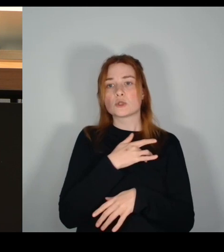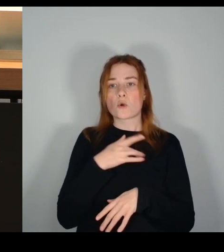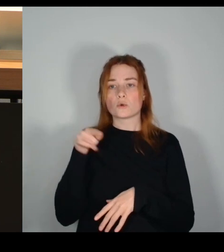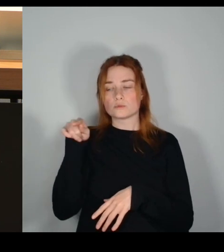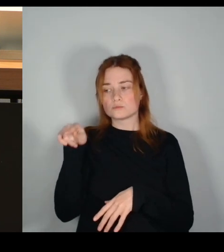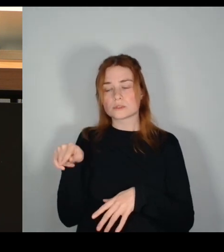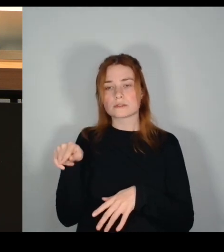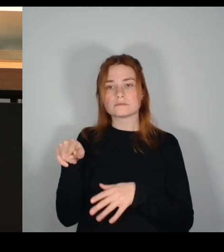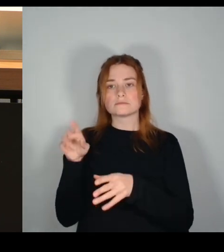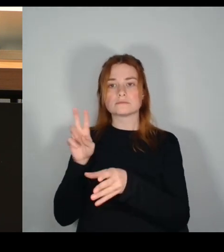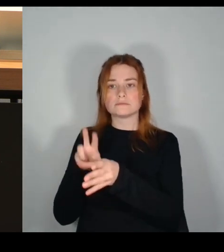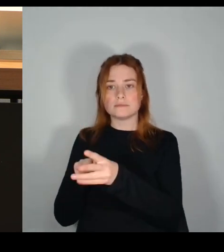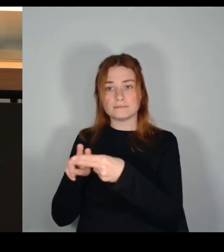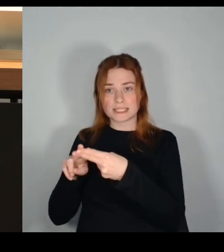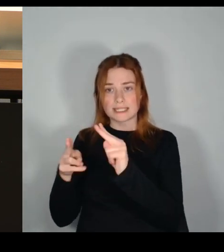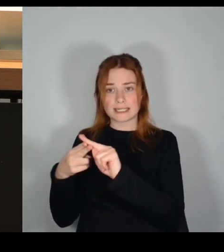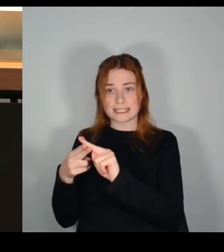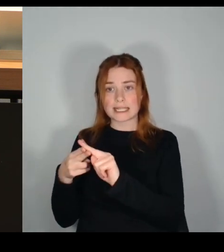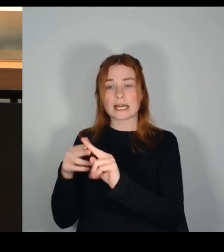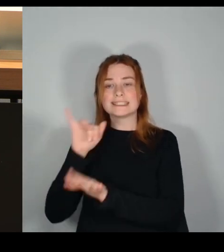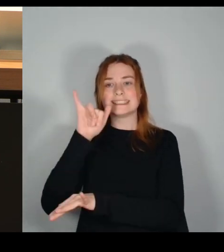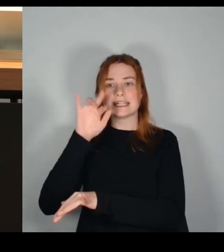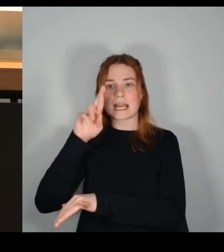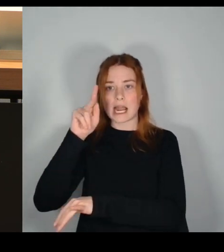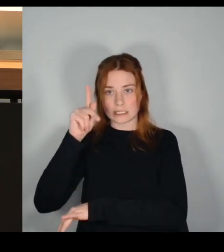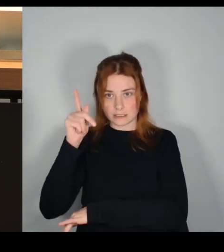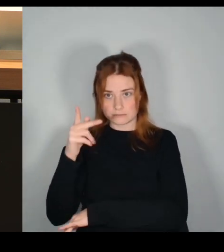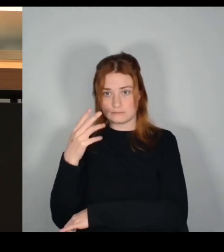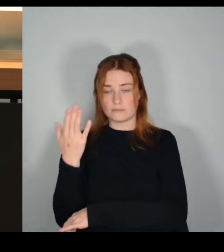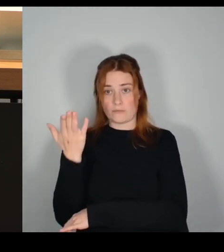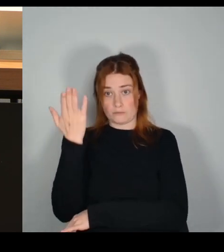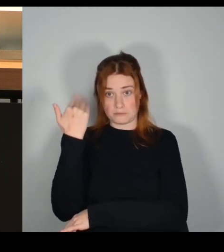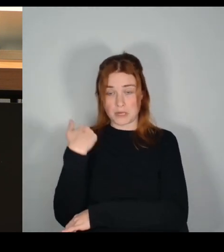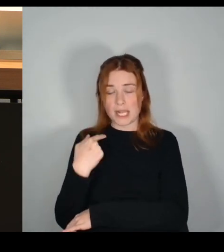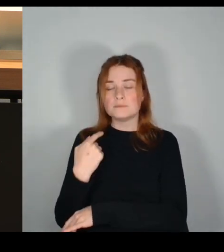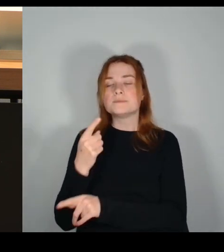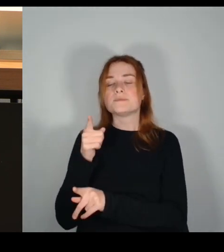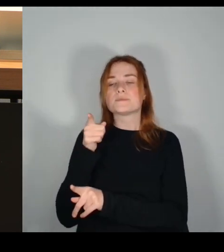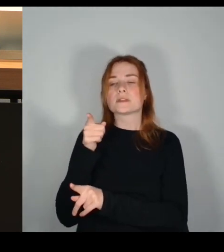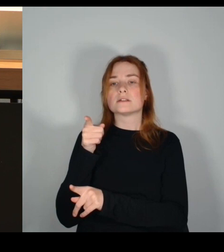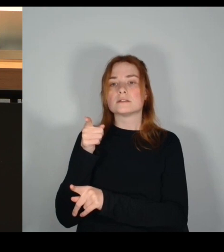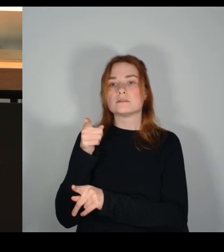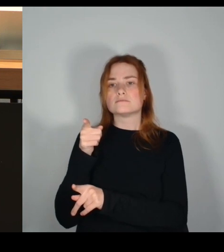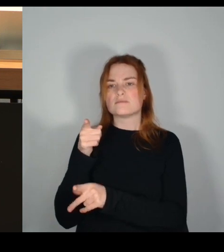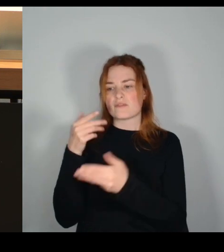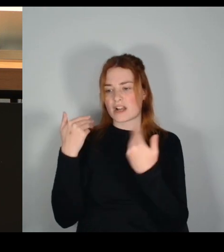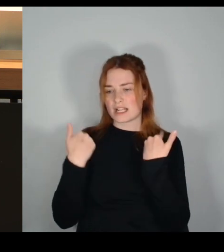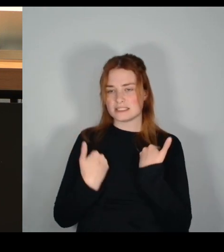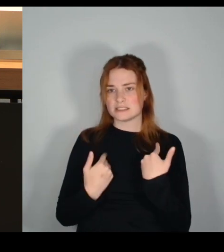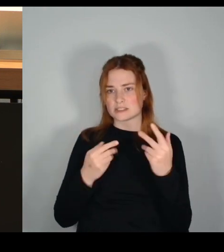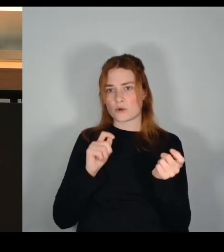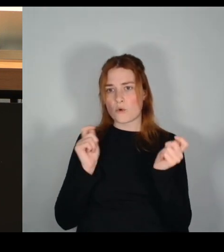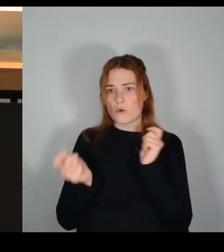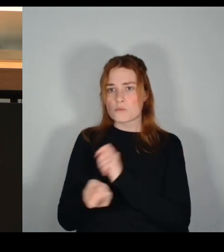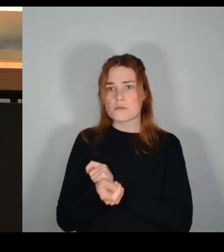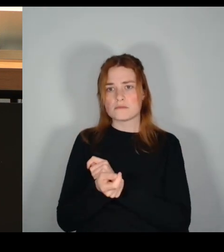ist ungeachtet veränderter Verhältnisse nicht zumutbar, in den früheren Verfolgerstaat zurückzukehren. Im Mai 23 gab es eine